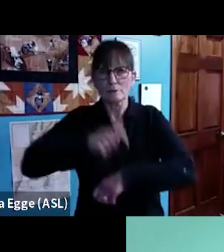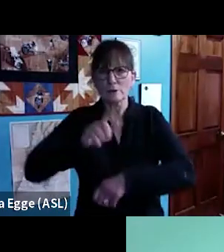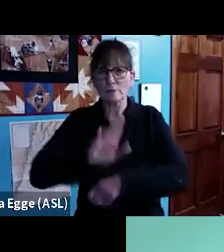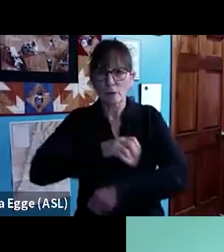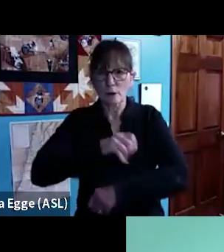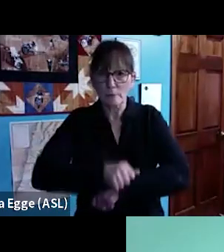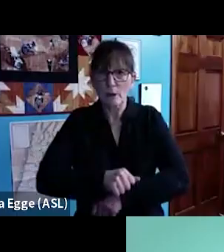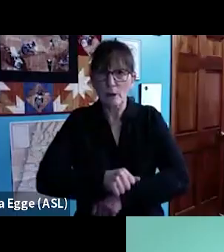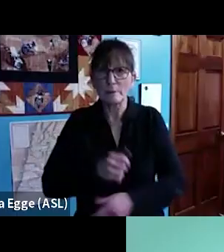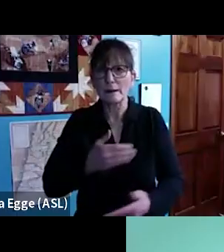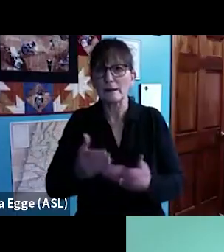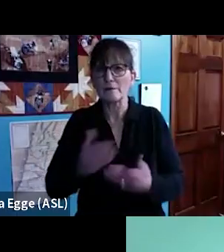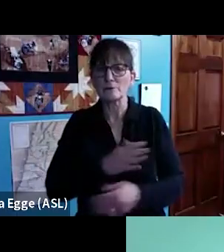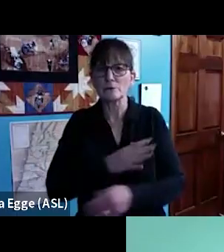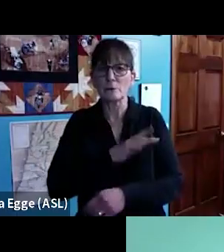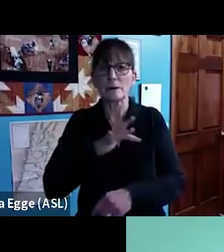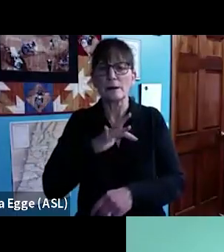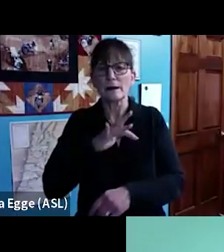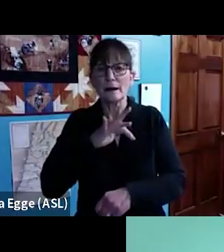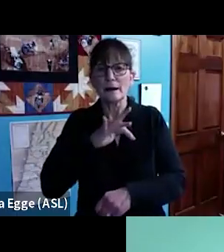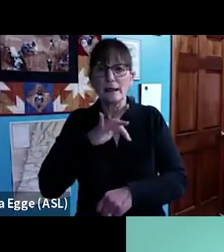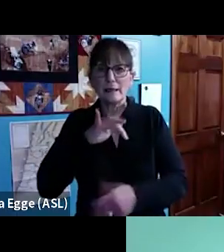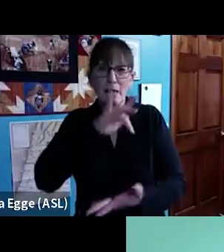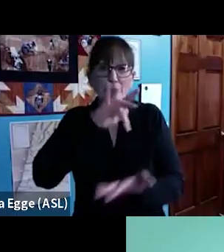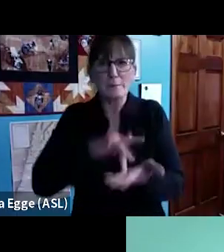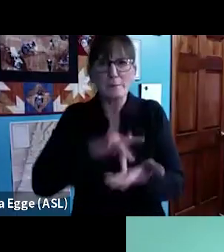[Jarita] Solo quiero decir, gracias... Oh, perdón.